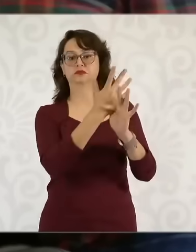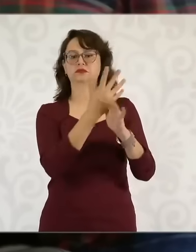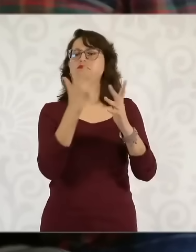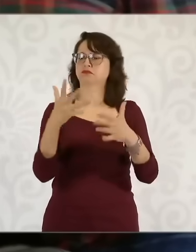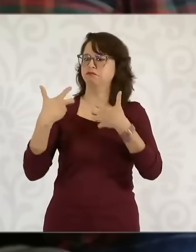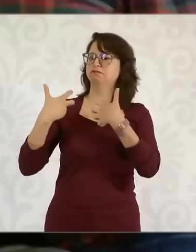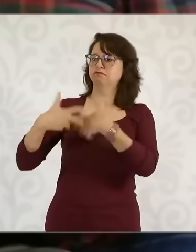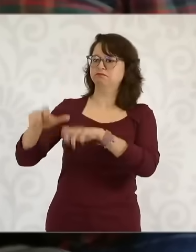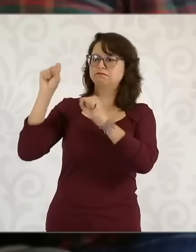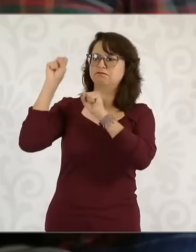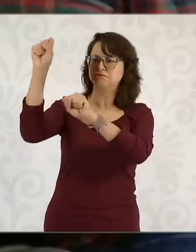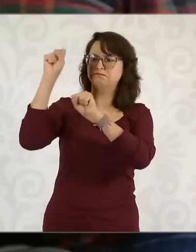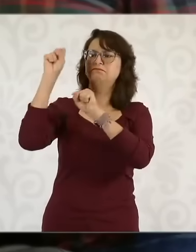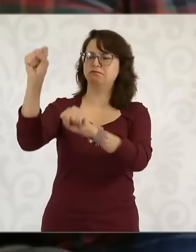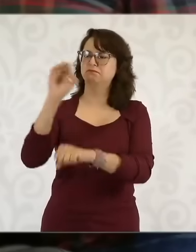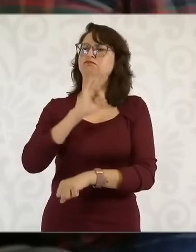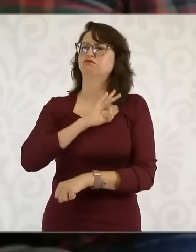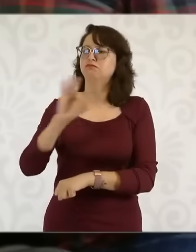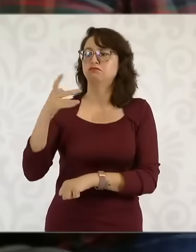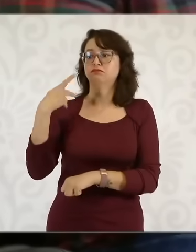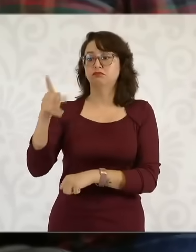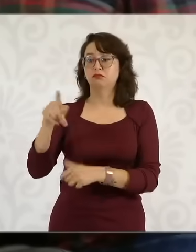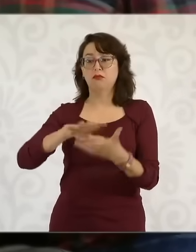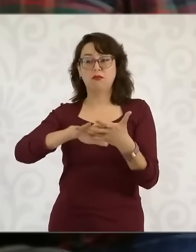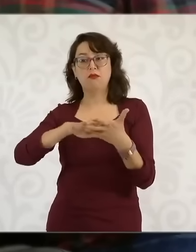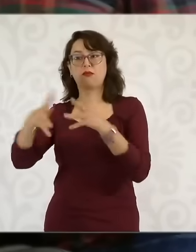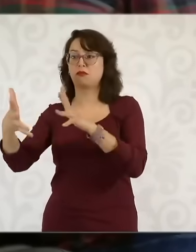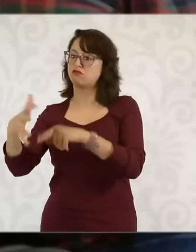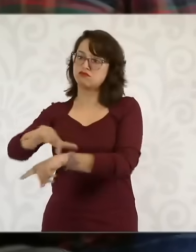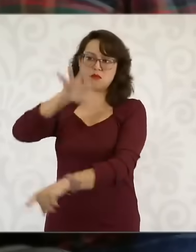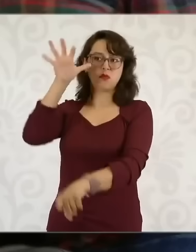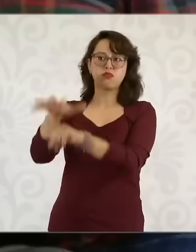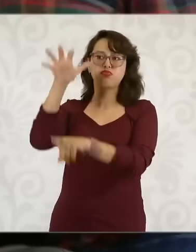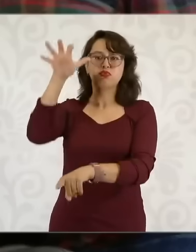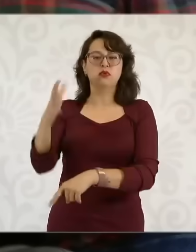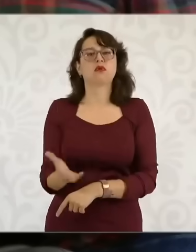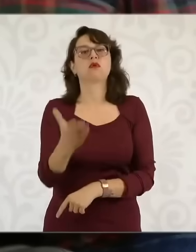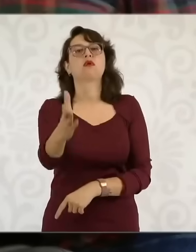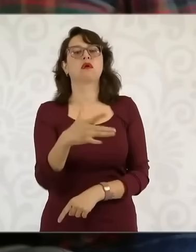pues se van a topar con la fuerza ¿no entonces a ver ¿cuál sería su opinión su posesionamiento